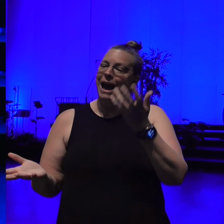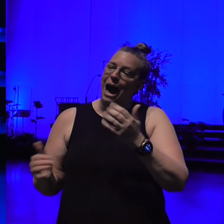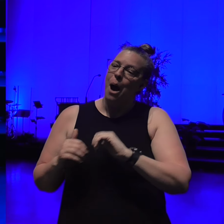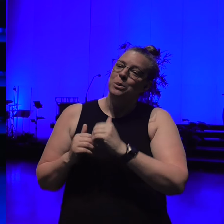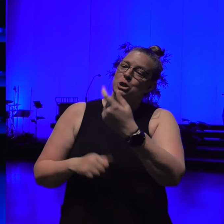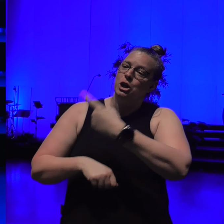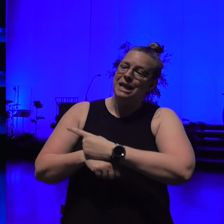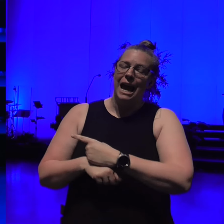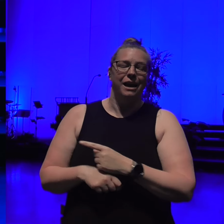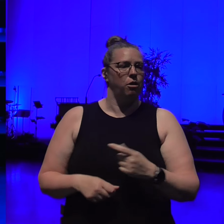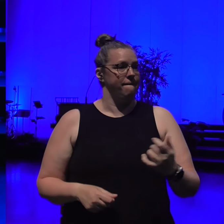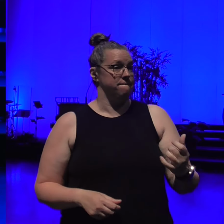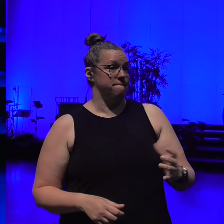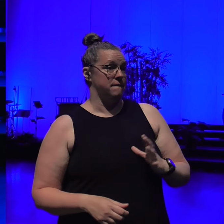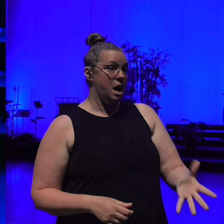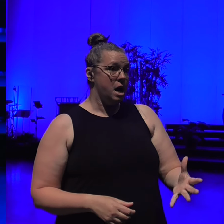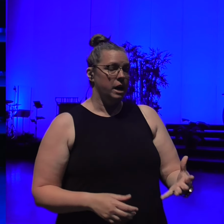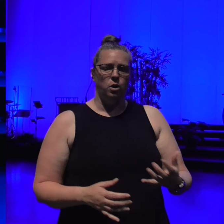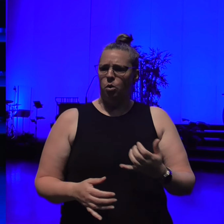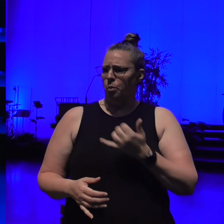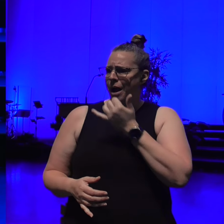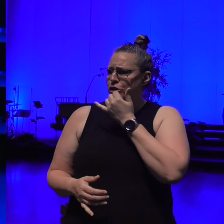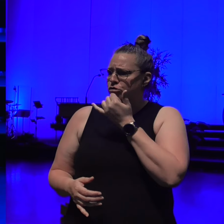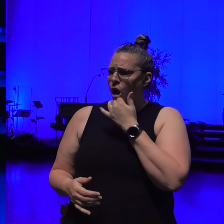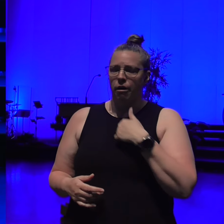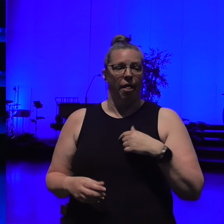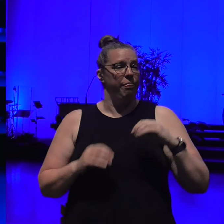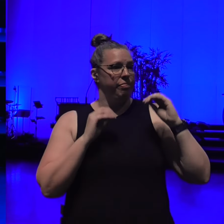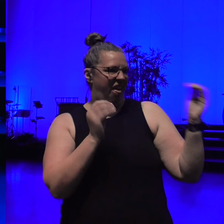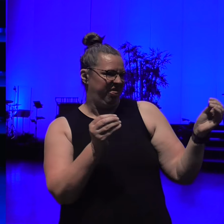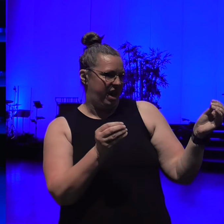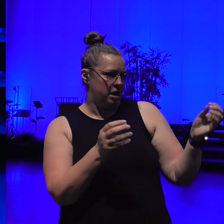¿Qué pasa? Nada No puedo admitir que me estoy volviendo loca por solo un